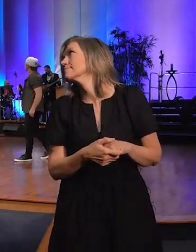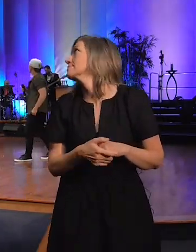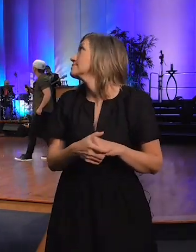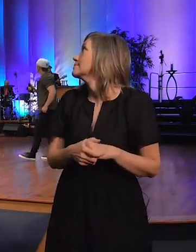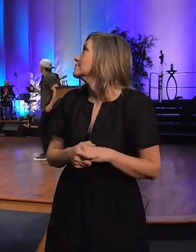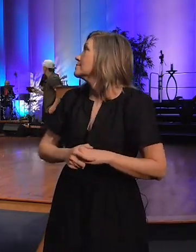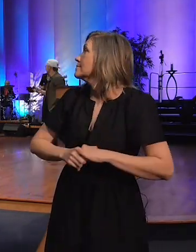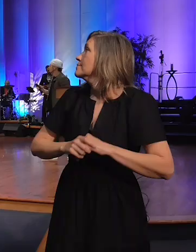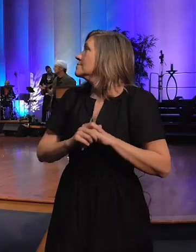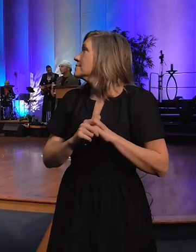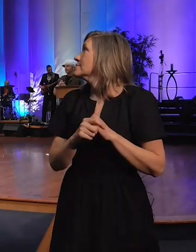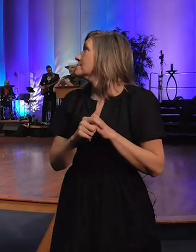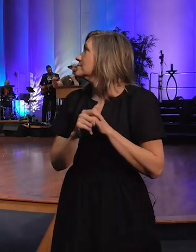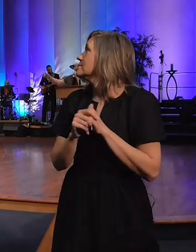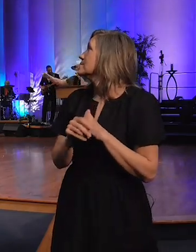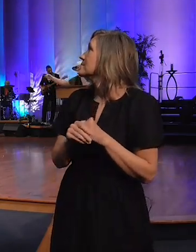[Música] ¿qué tal esta banda? [Música]